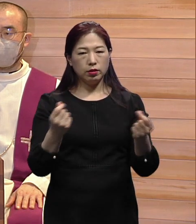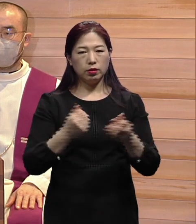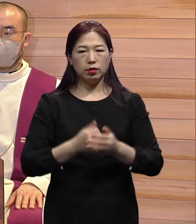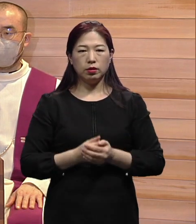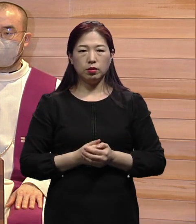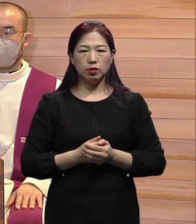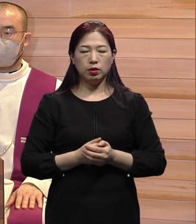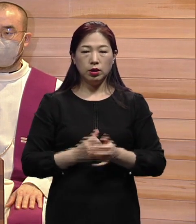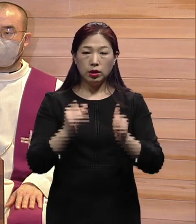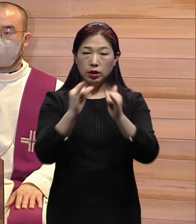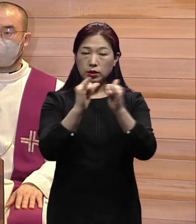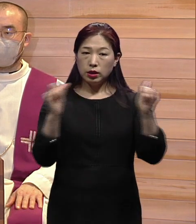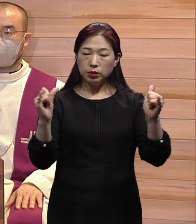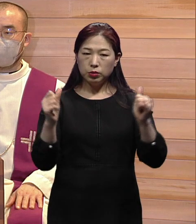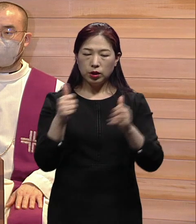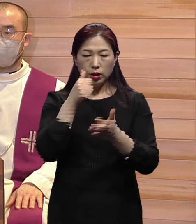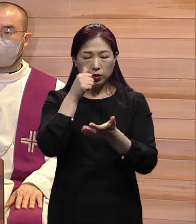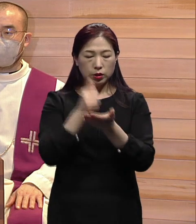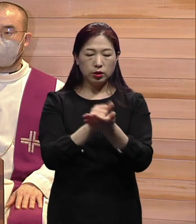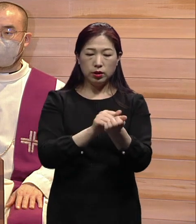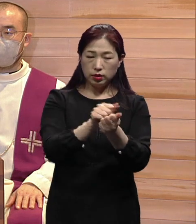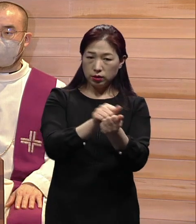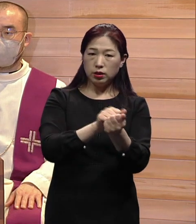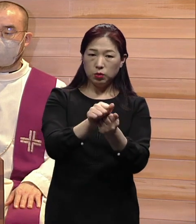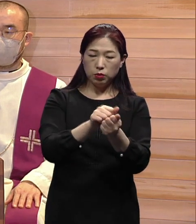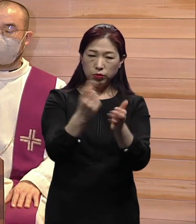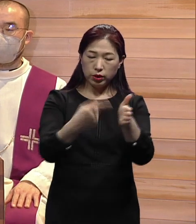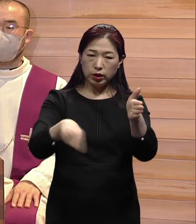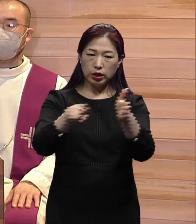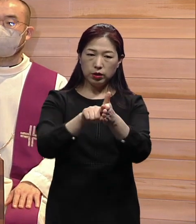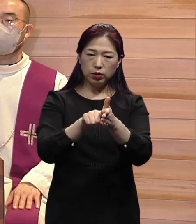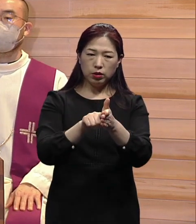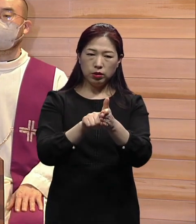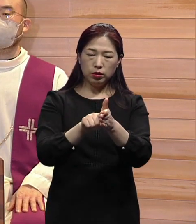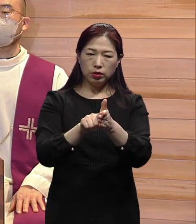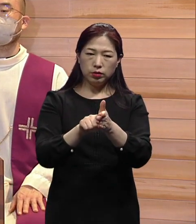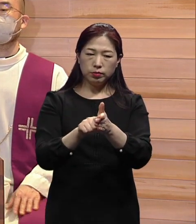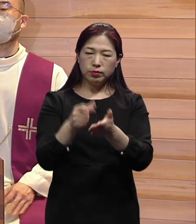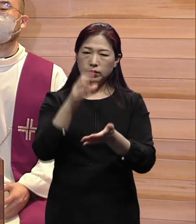사람들의 죄를 씻어내고자 스스로 십자가에 못 박혀 돌아가시고